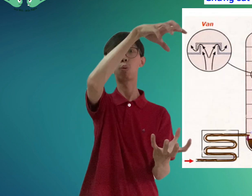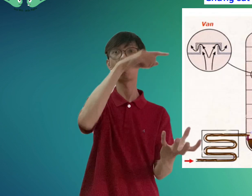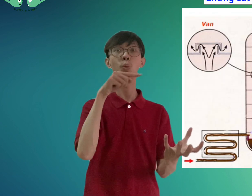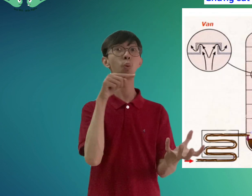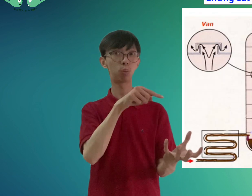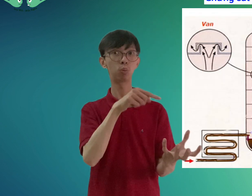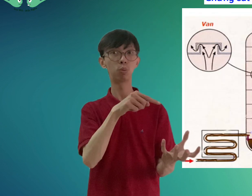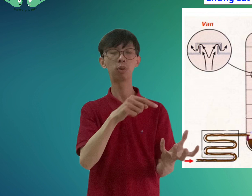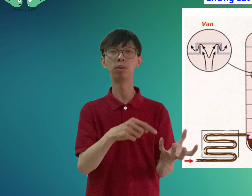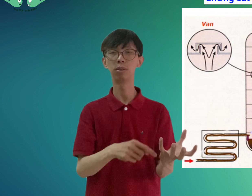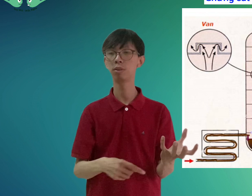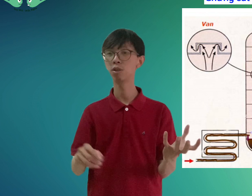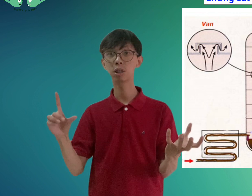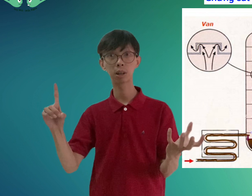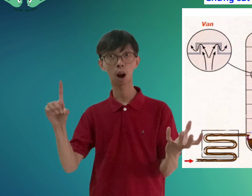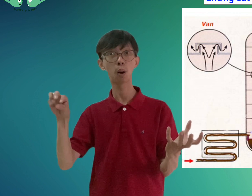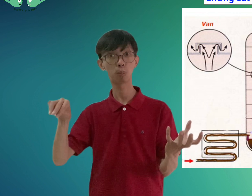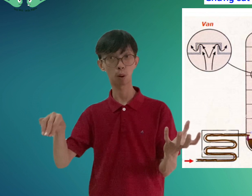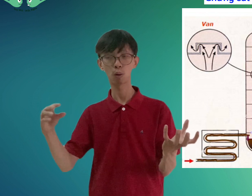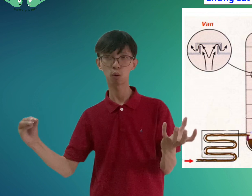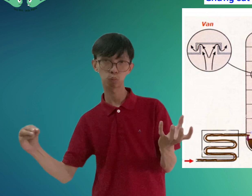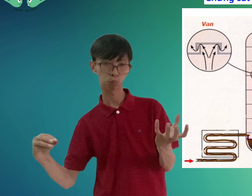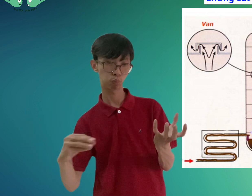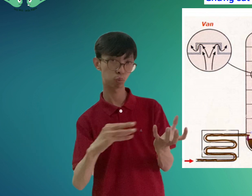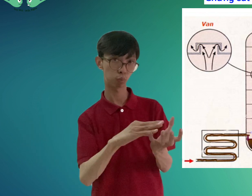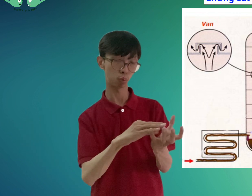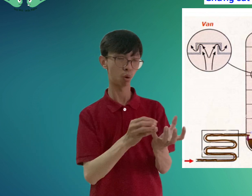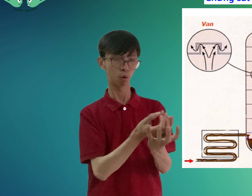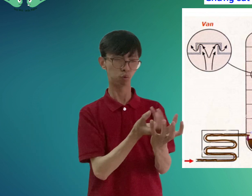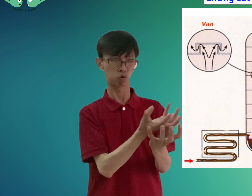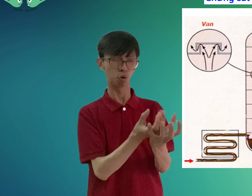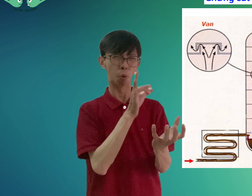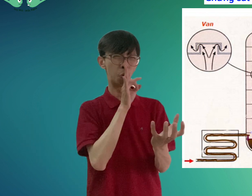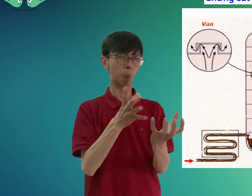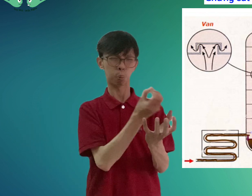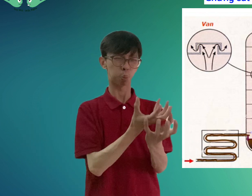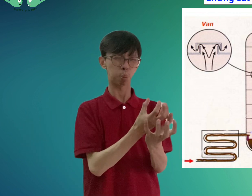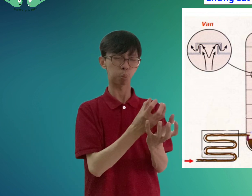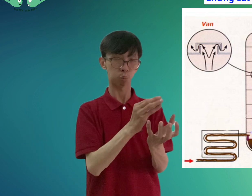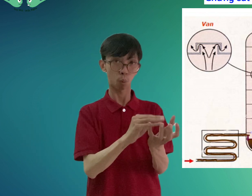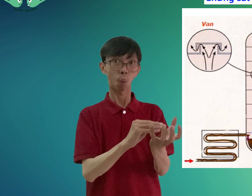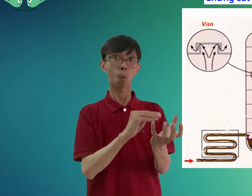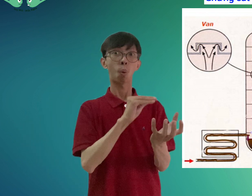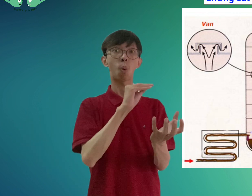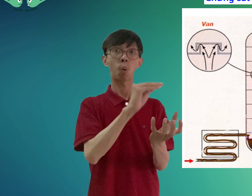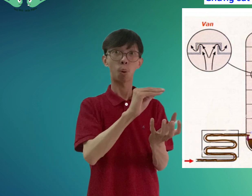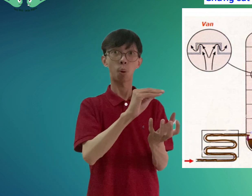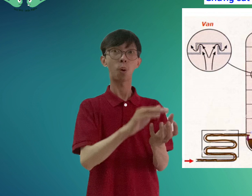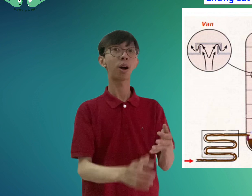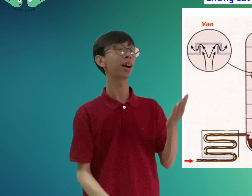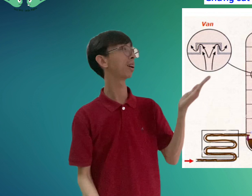Chưng cất là quá trình tách một dung dịch bằng cách đun sôi nó